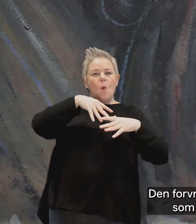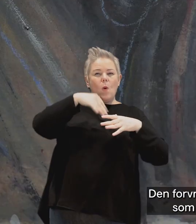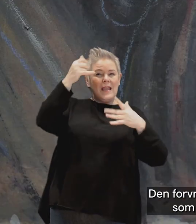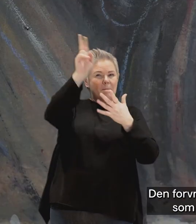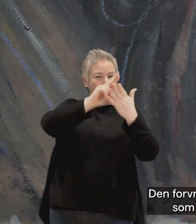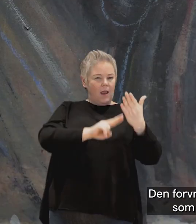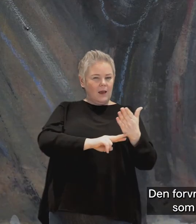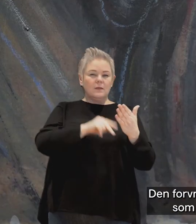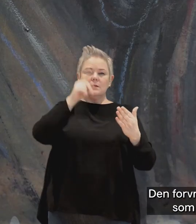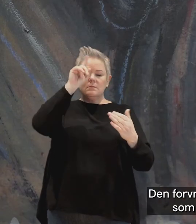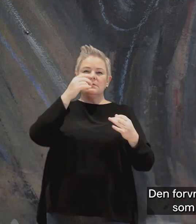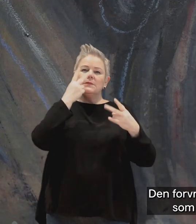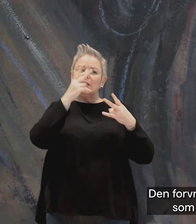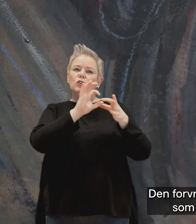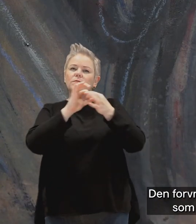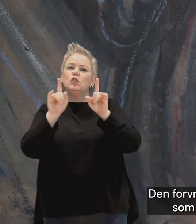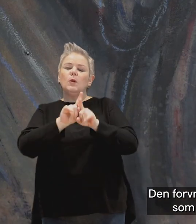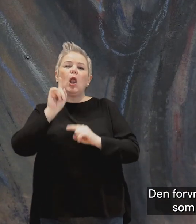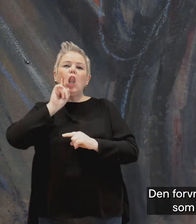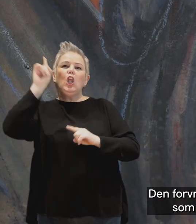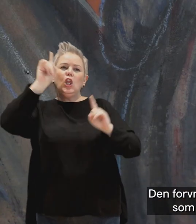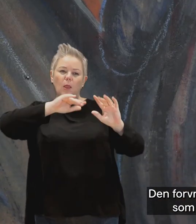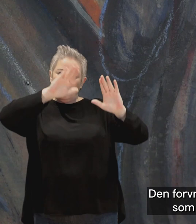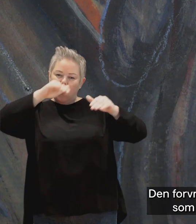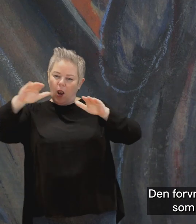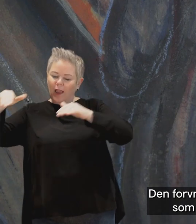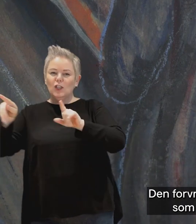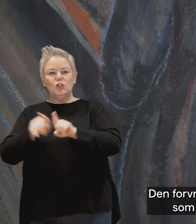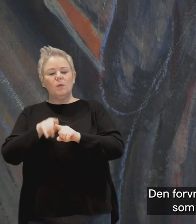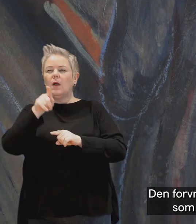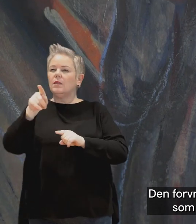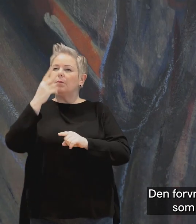Den forvridde og fortvilte figuren som møter oss i "Skrik",